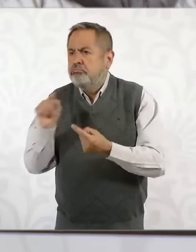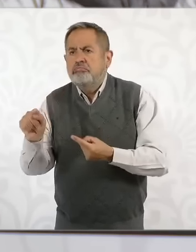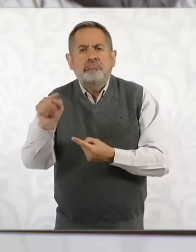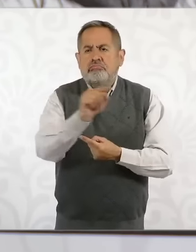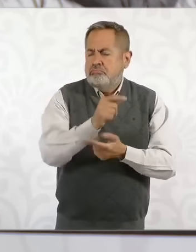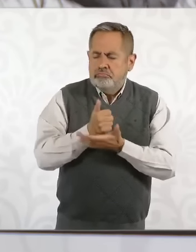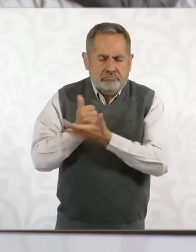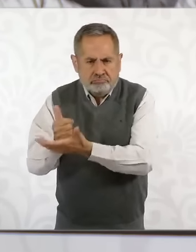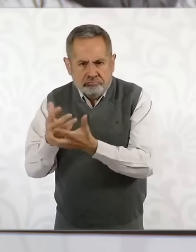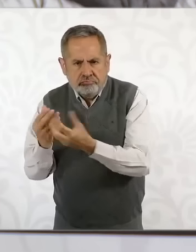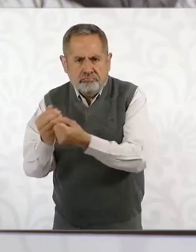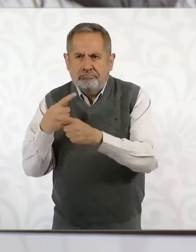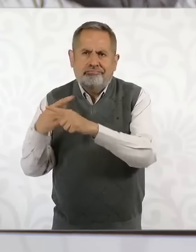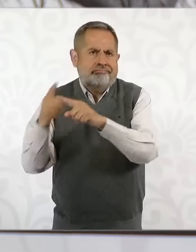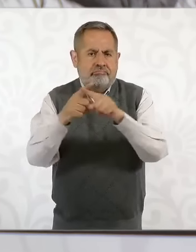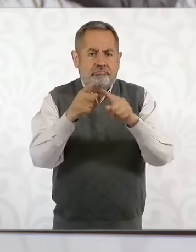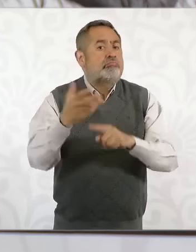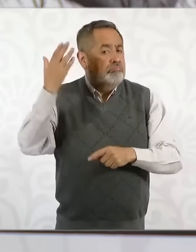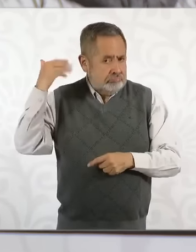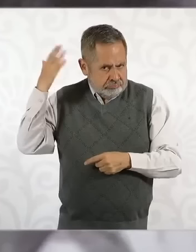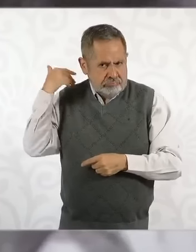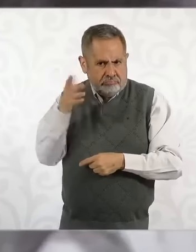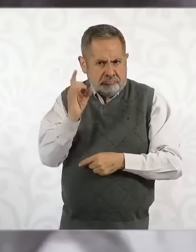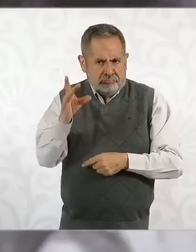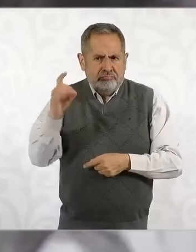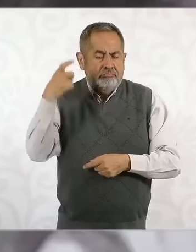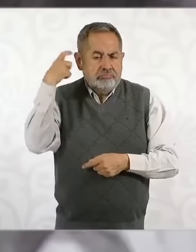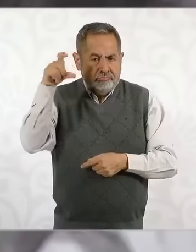operación, como ya lo hemos hecho en Querétaro, hemos operado muchas veces con con la Fiscalía y